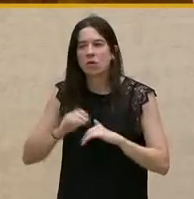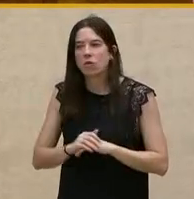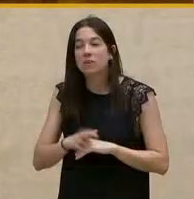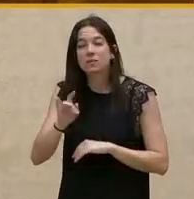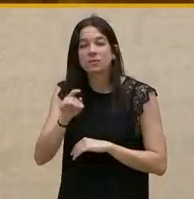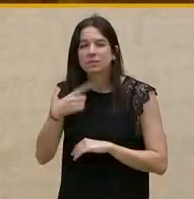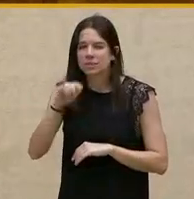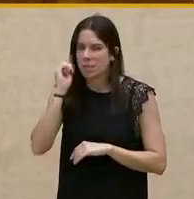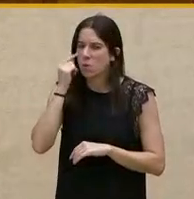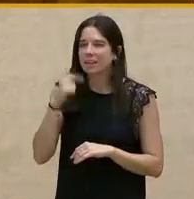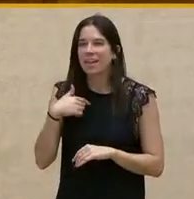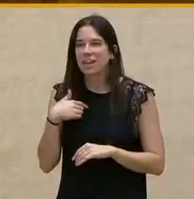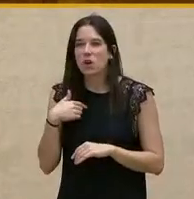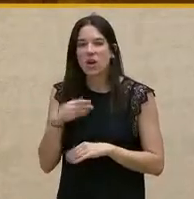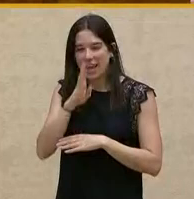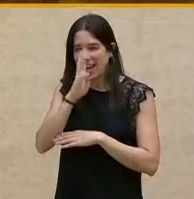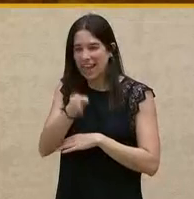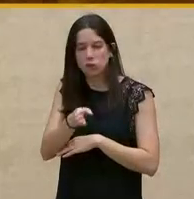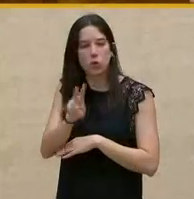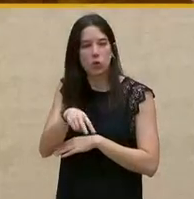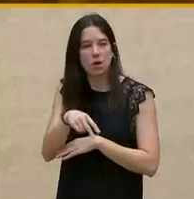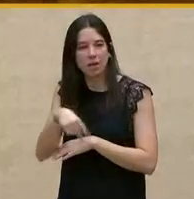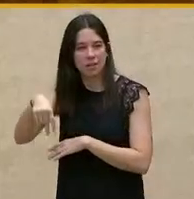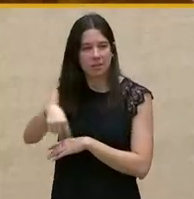que nunca seguía recto. Que parecía un poco una borracha. Eso es típico de